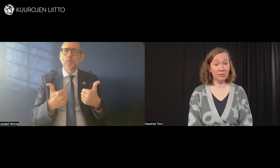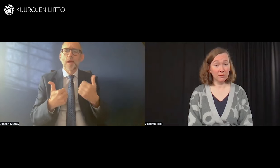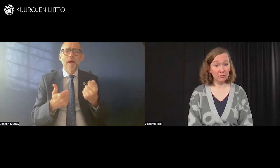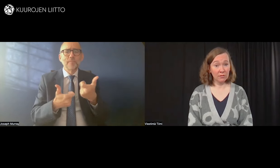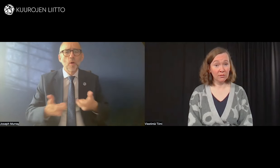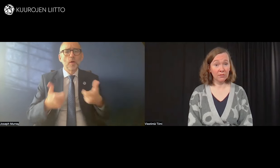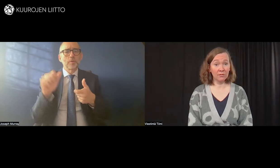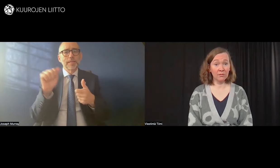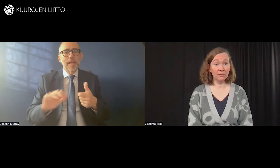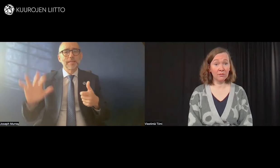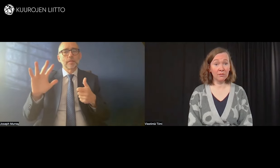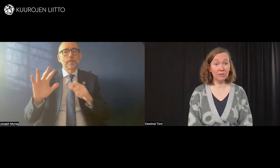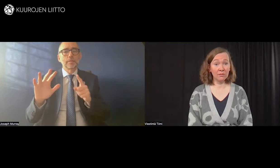Oli hienoa, että kongressi oli Aasiassa,